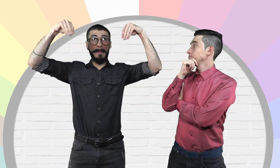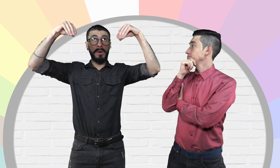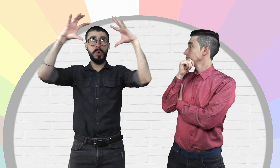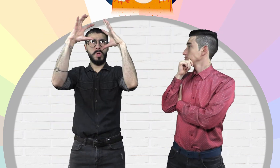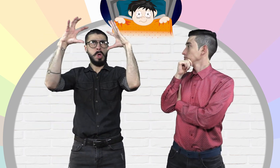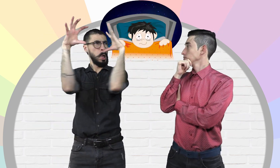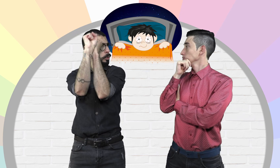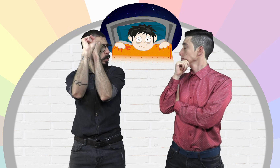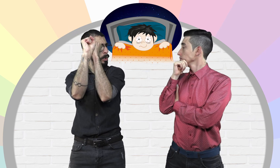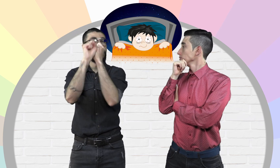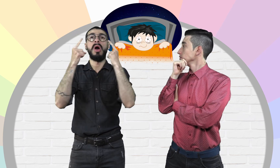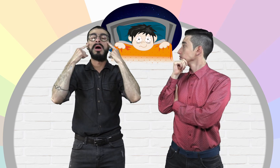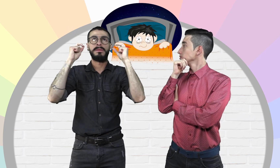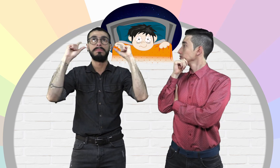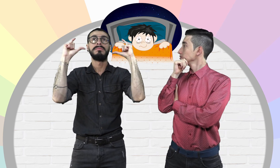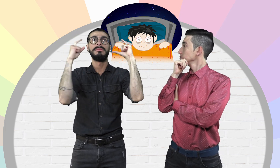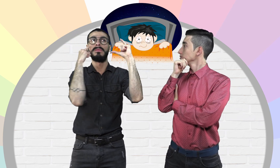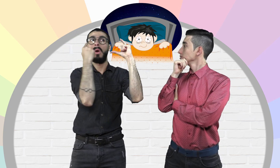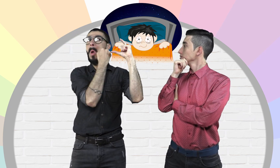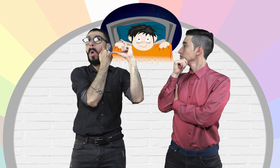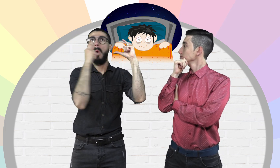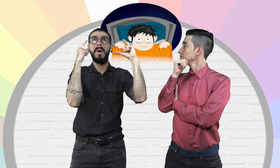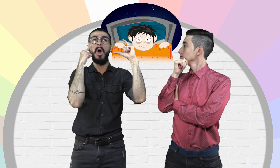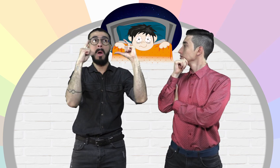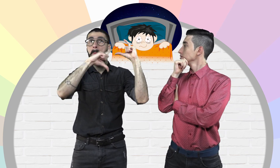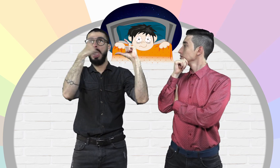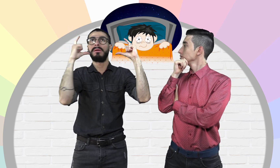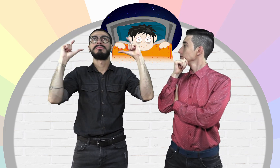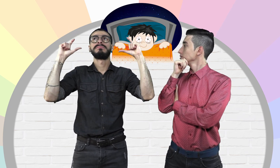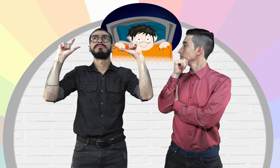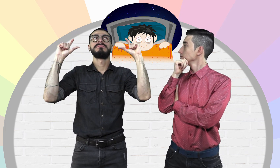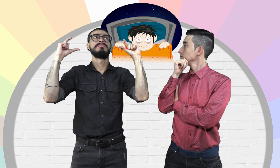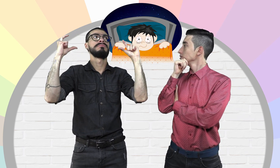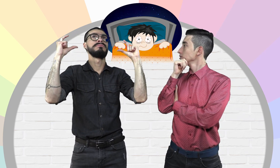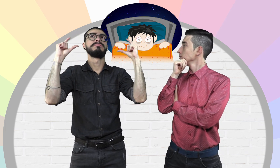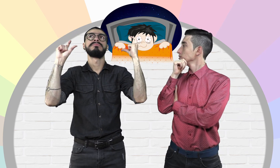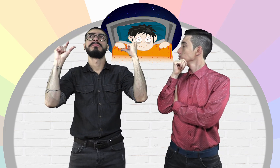Cuando apagas la luz sigues con los ojos abiertos, blancos, mirando de un lado para otro.